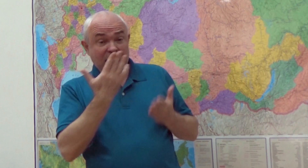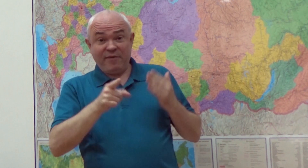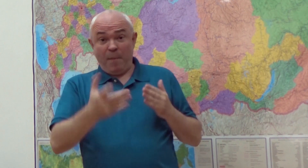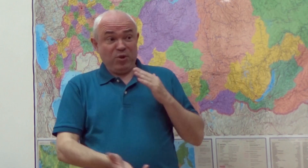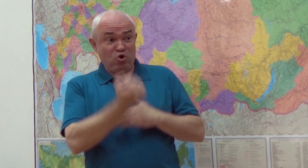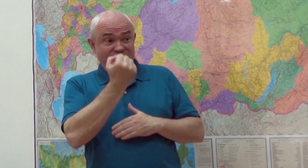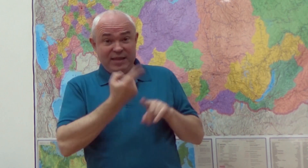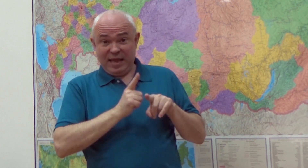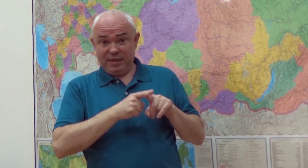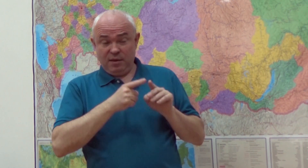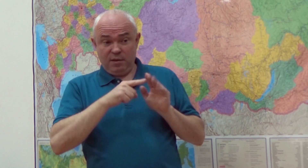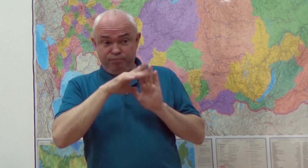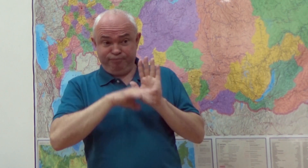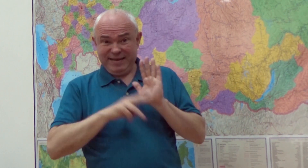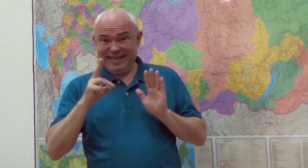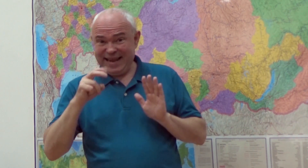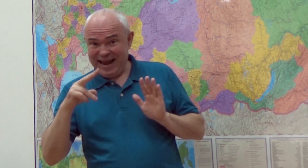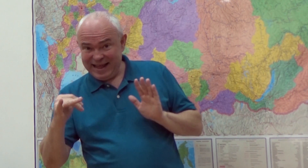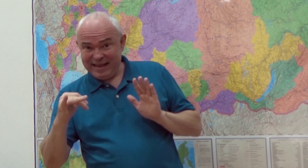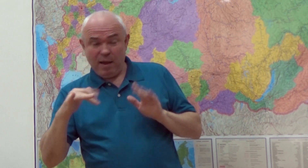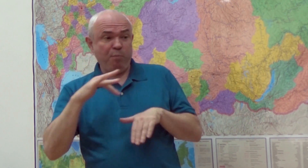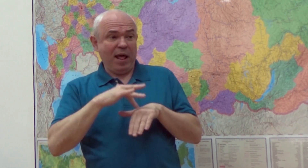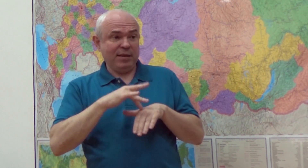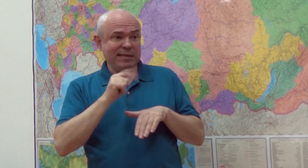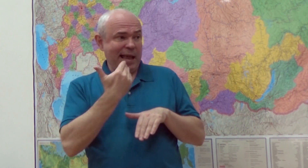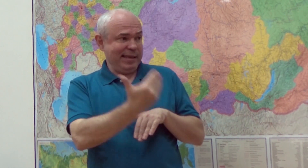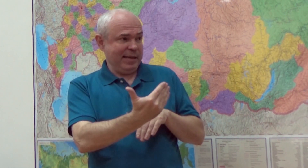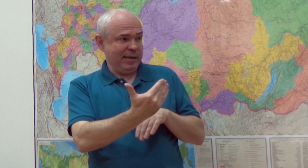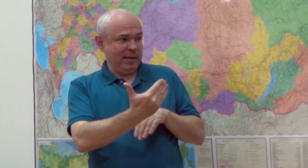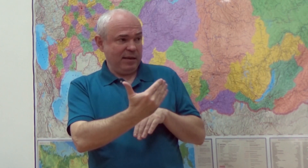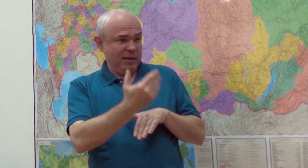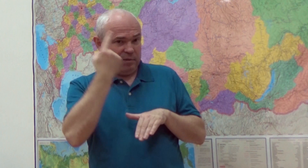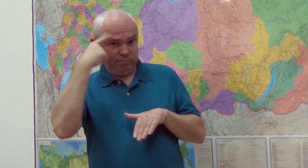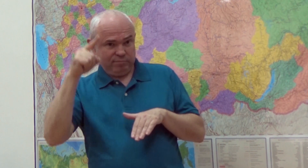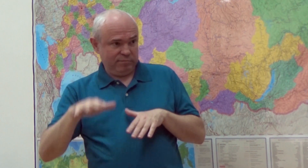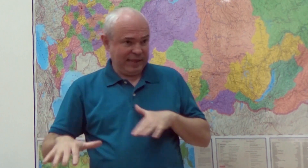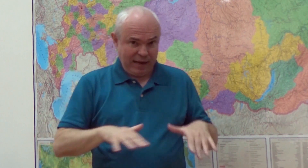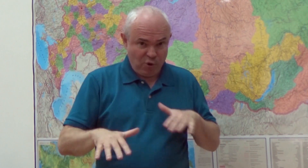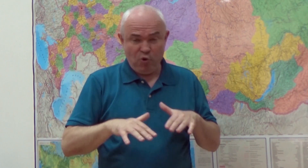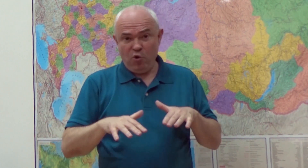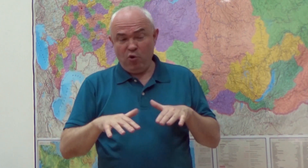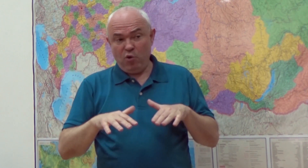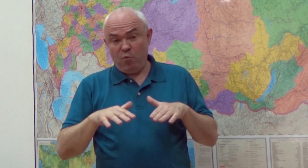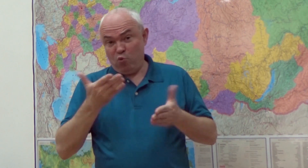Вот вы посмотрели видео. Если вы поддерживаете эти цели, инициативу этих молодых людей, болеете за их дело,